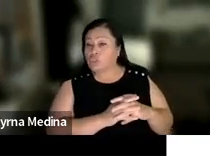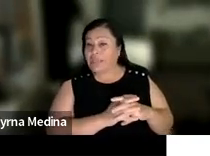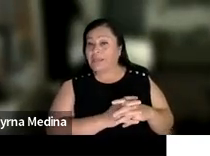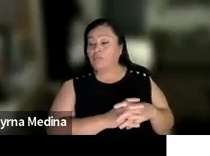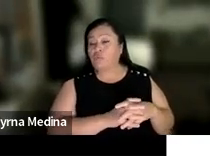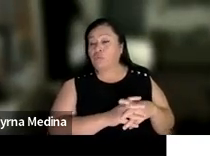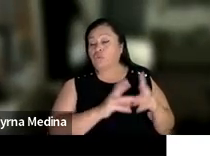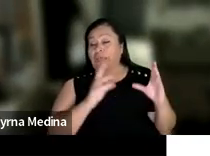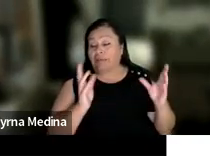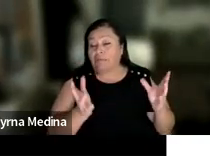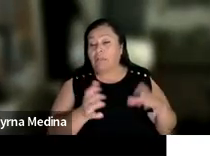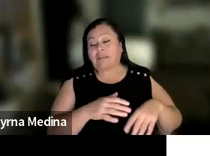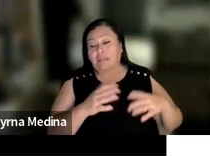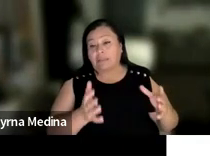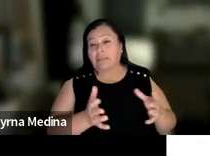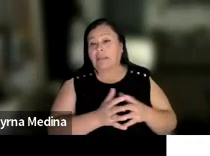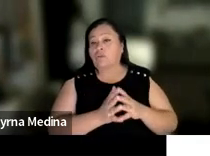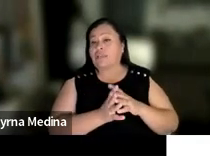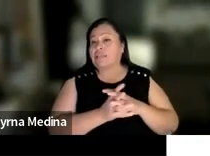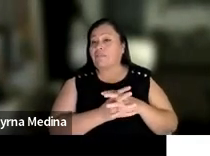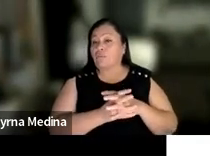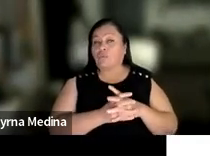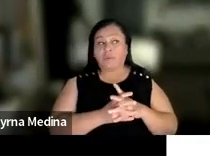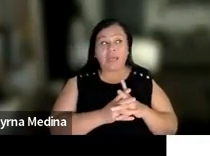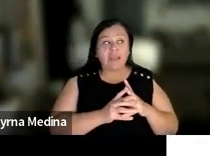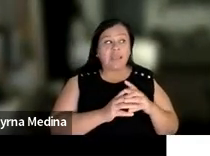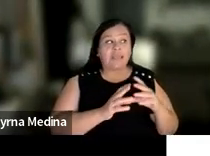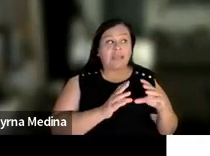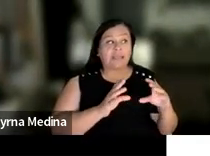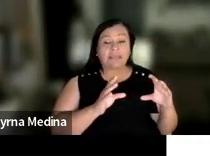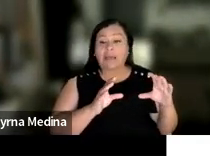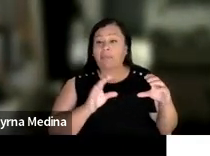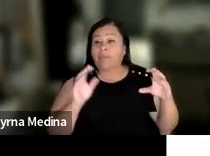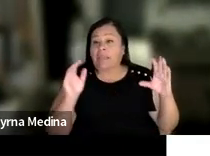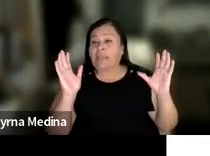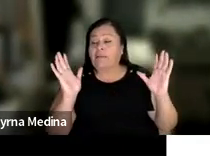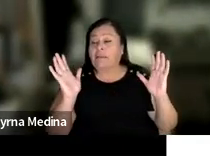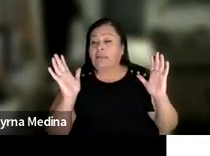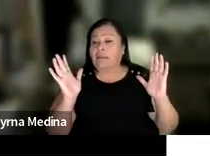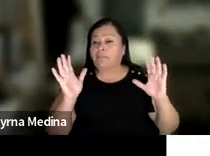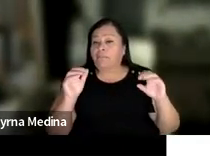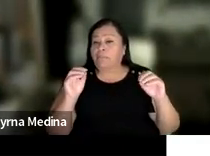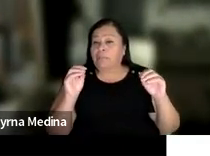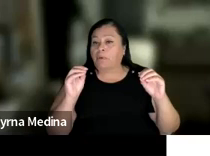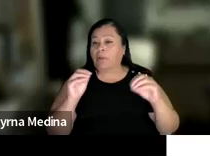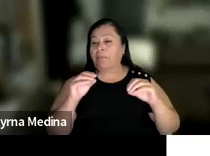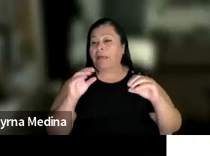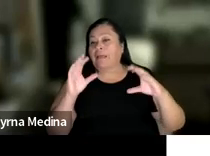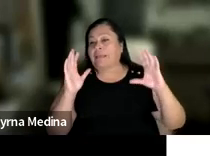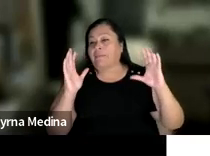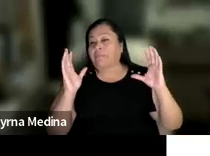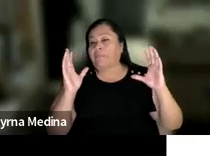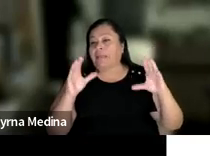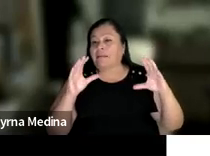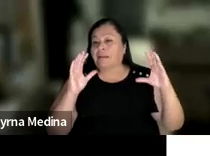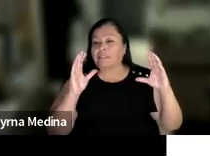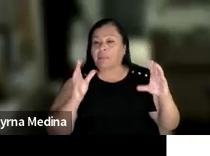No es que quedan verdad. Hay unos síntomas que son indirectos. Muchos los tienen. Muchos tardan en tenerlos, que es la fotofobia, que es el problema de ver el resplandor.